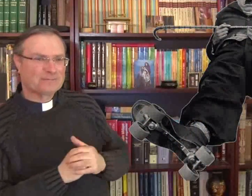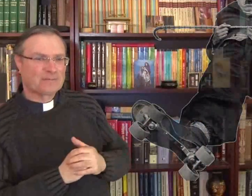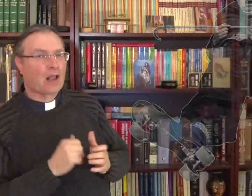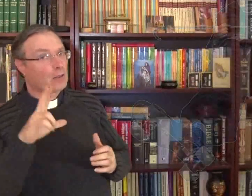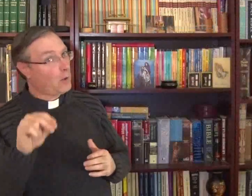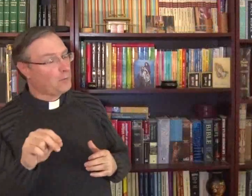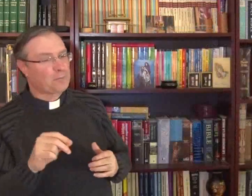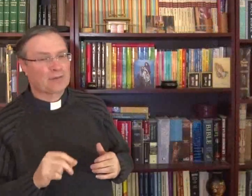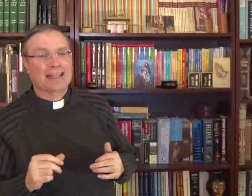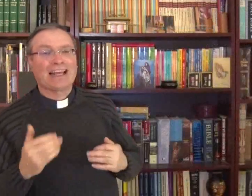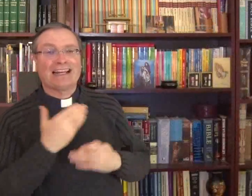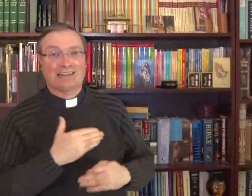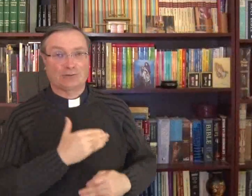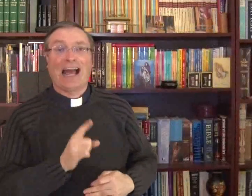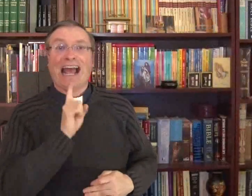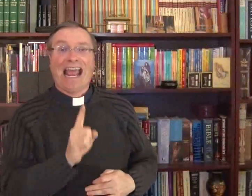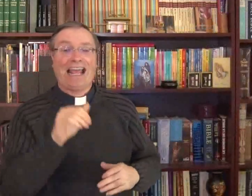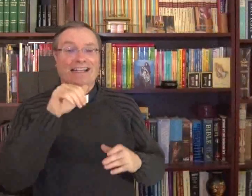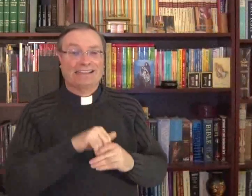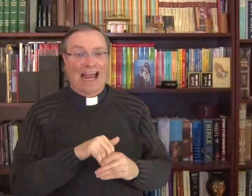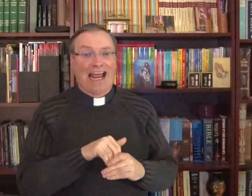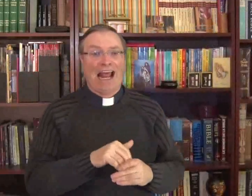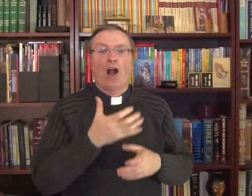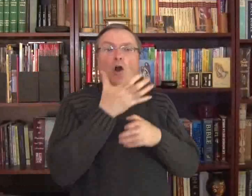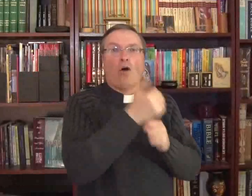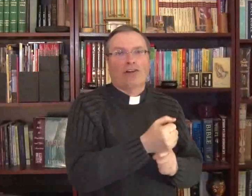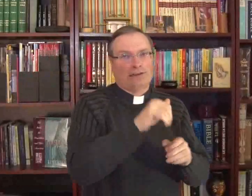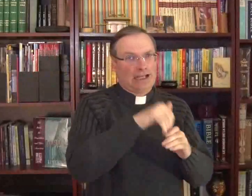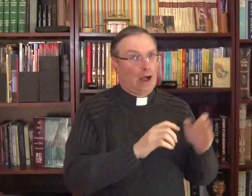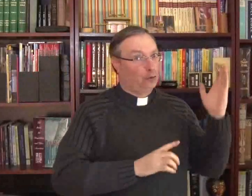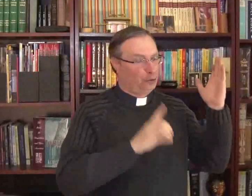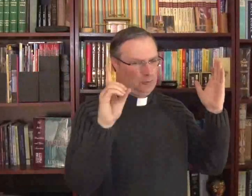Non. La joie est dans la confiance en Dieu.